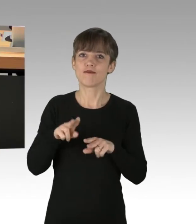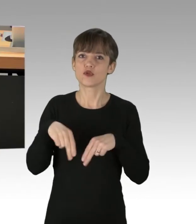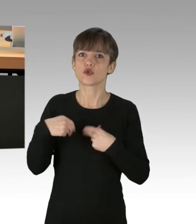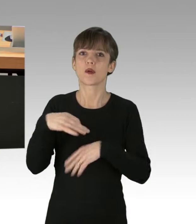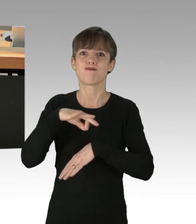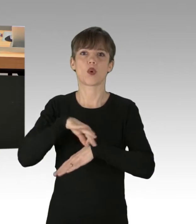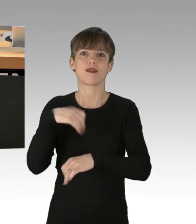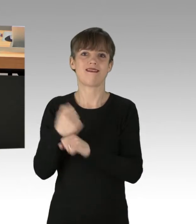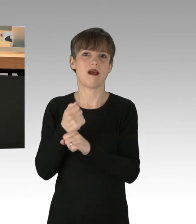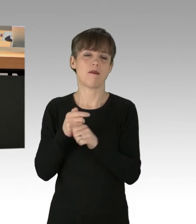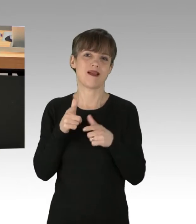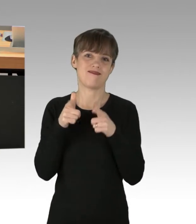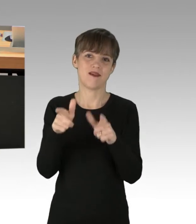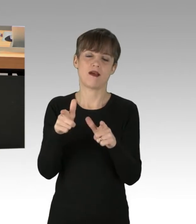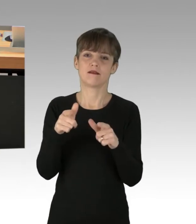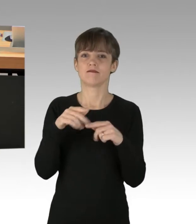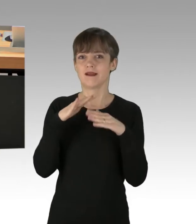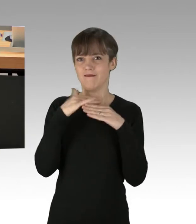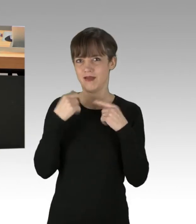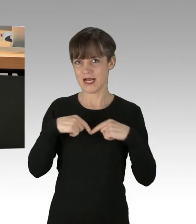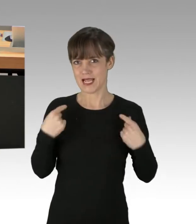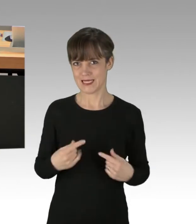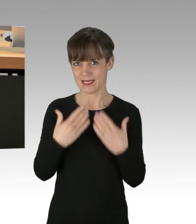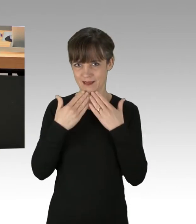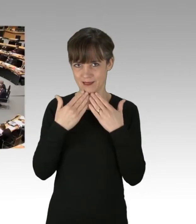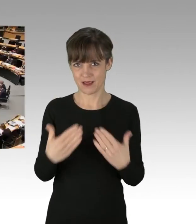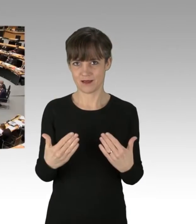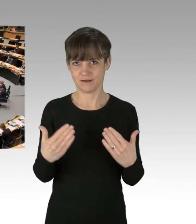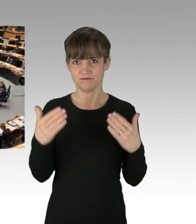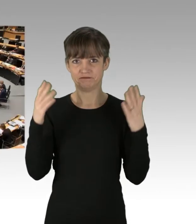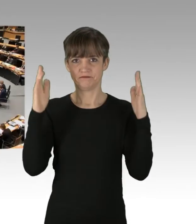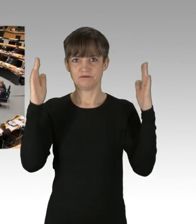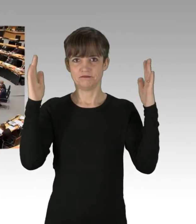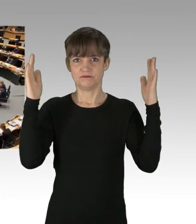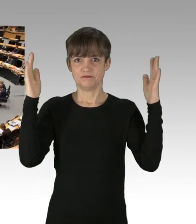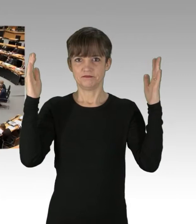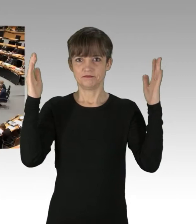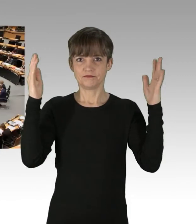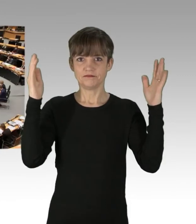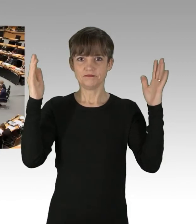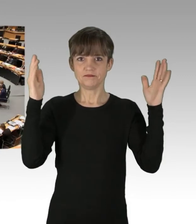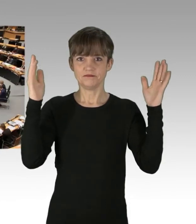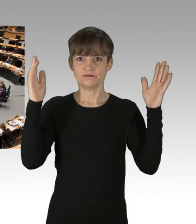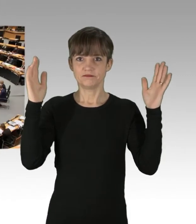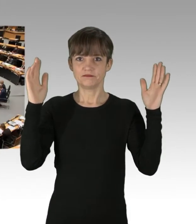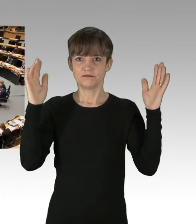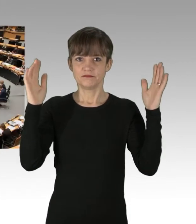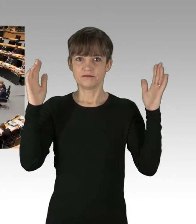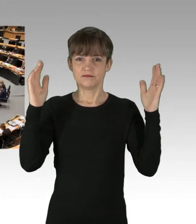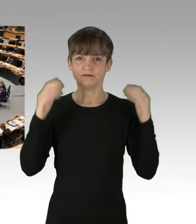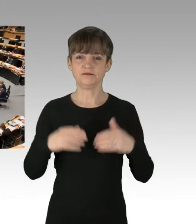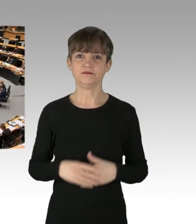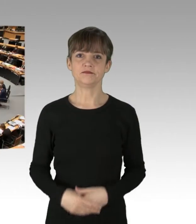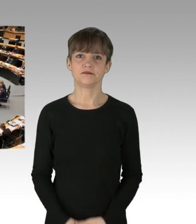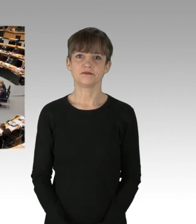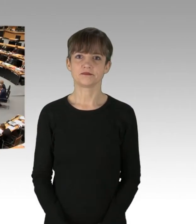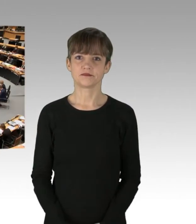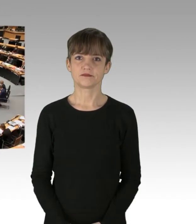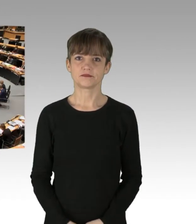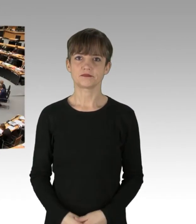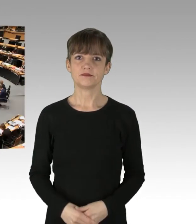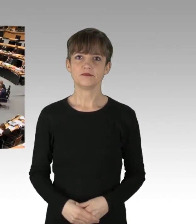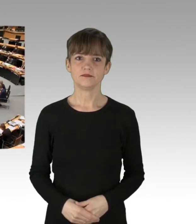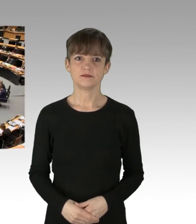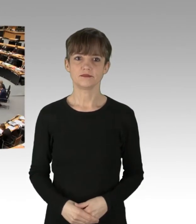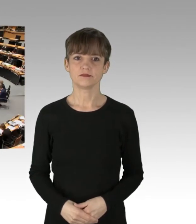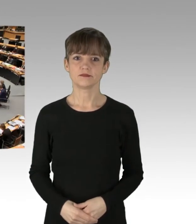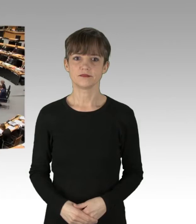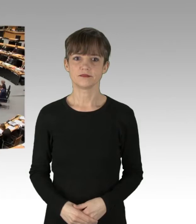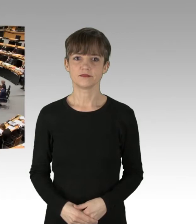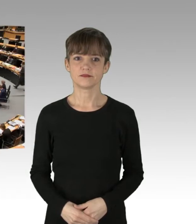(Applaus)